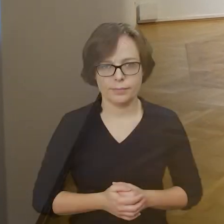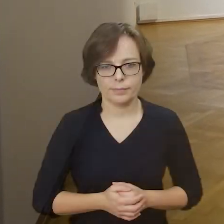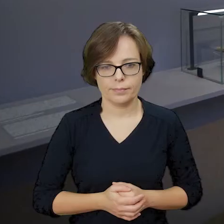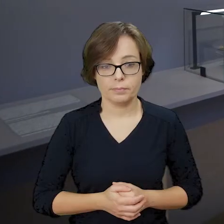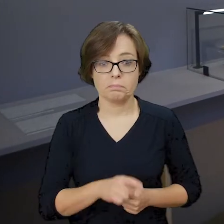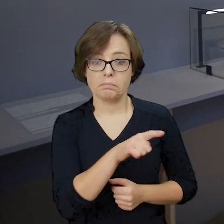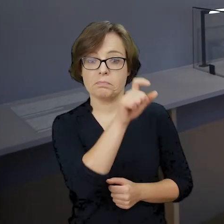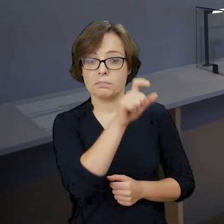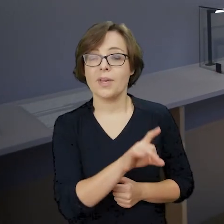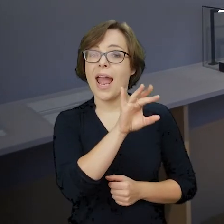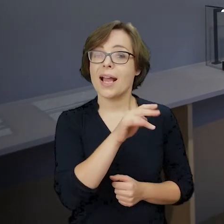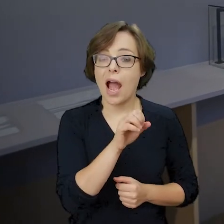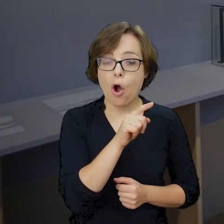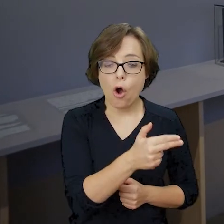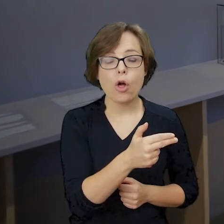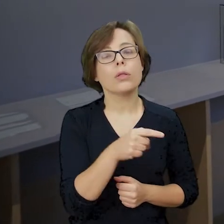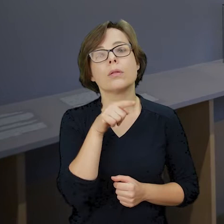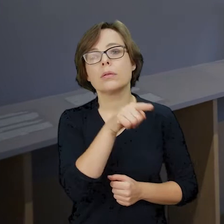Gaon Wileński zwykle odmawiał podpisywania haskam,